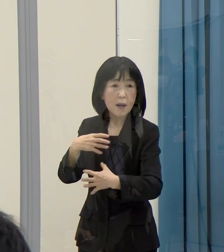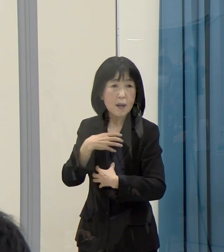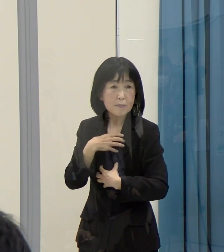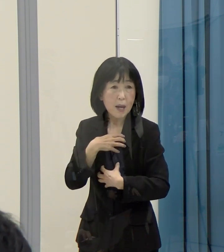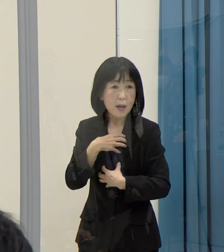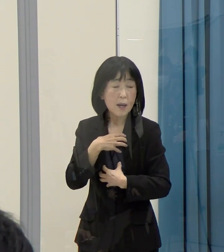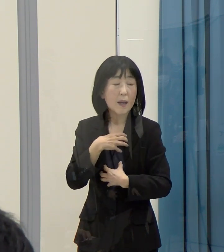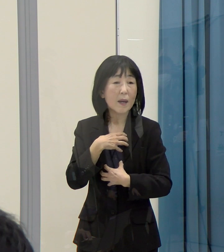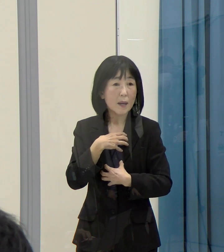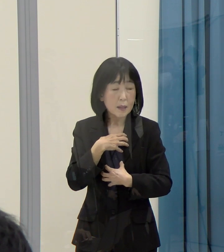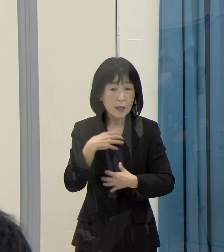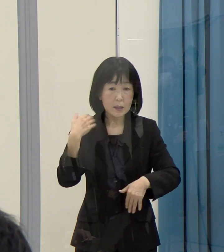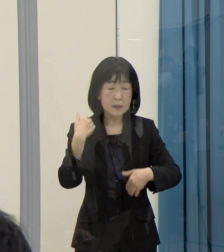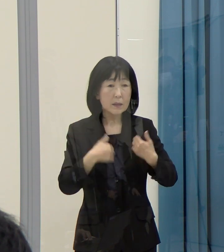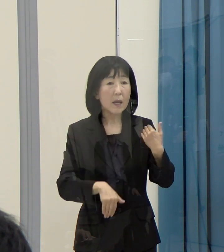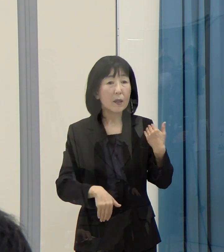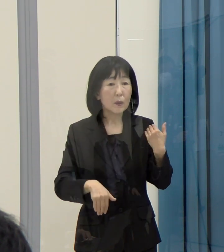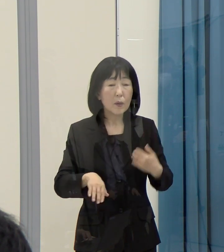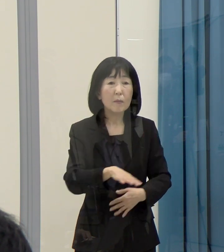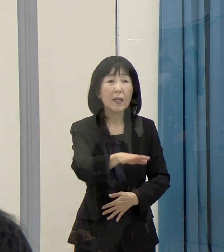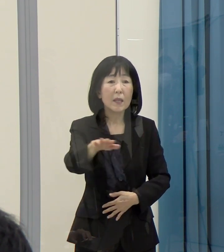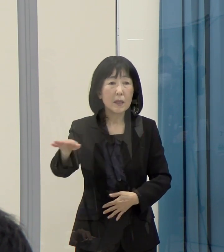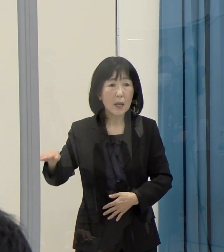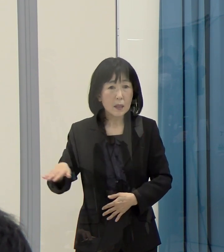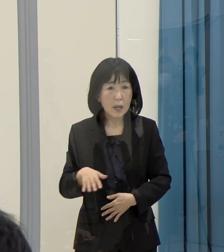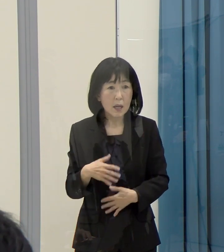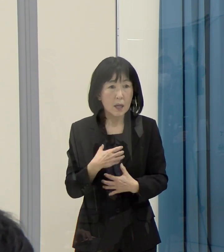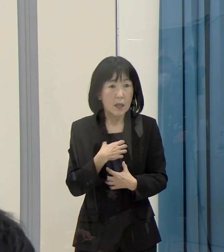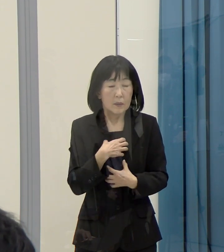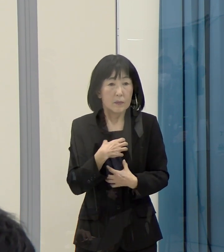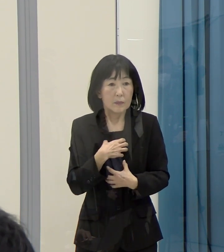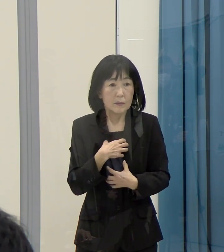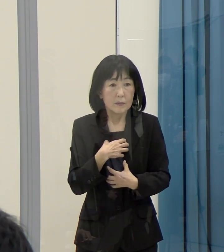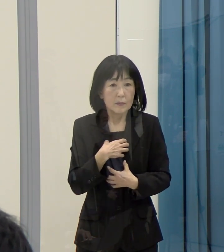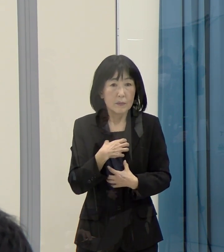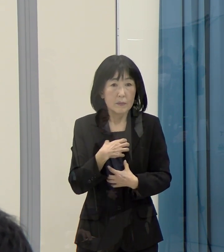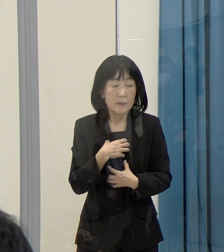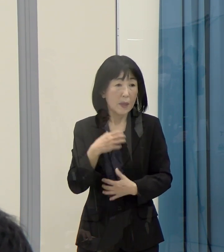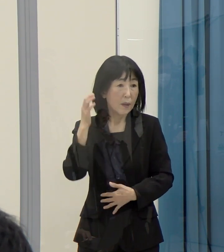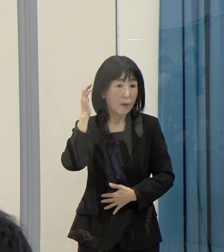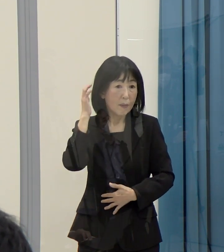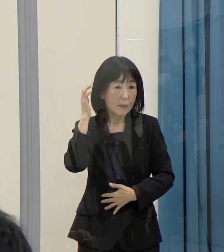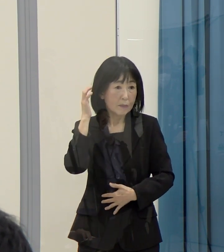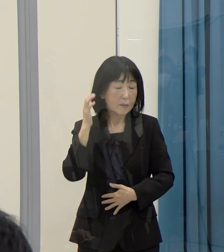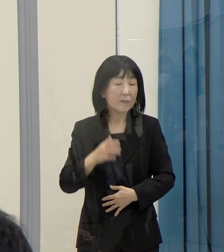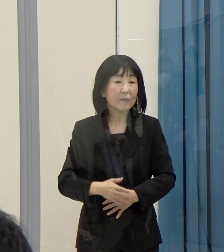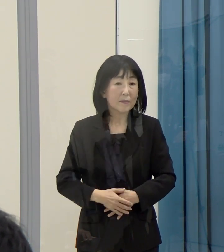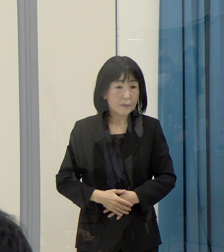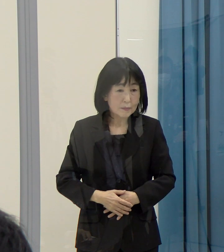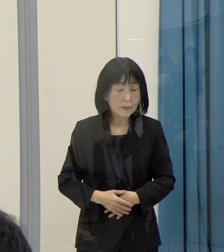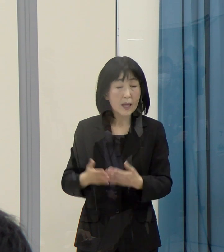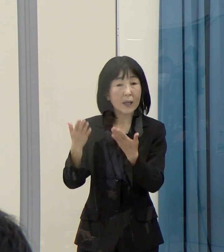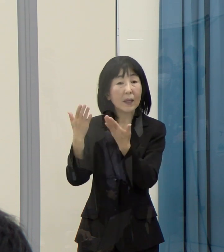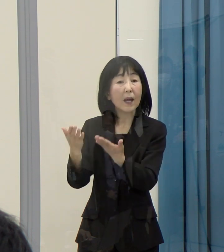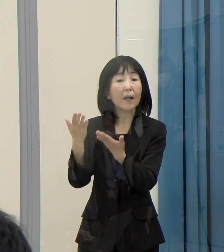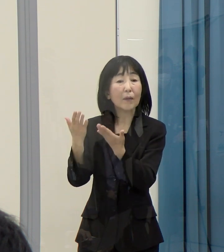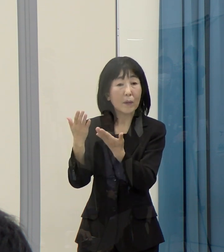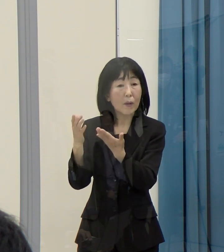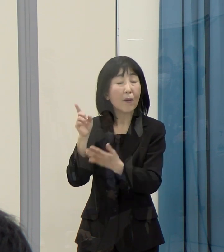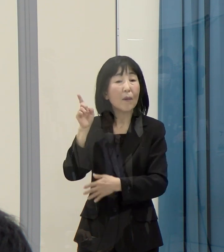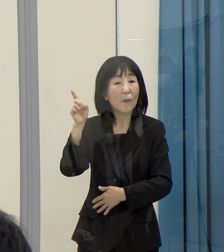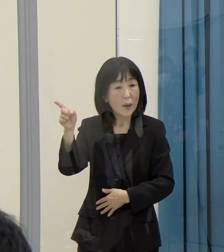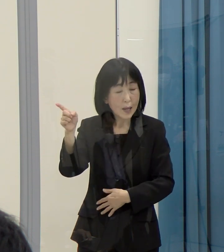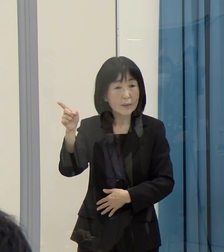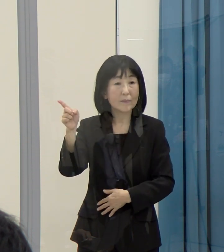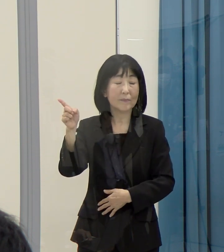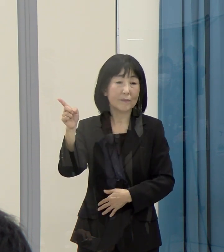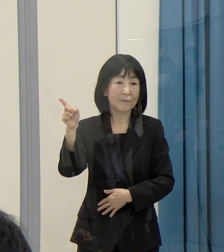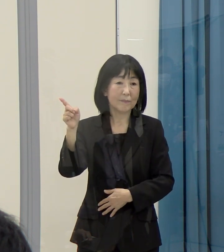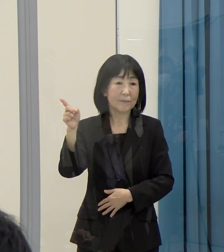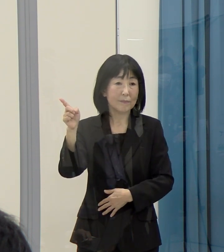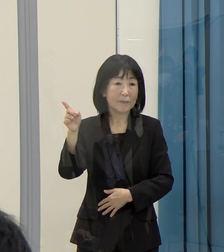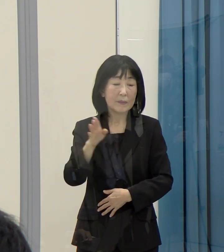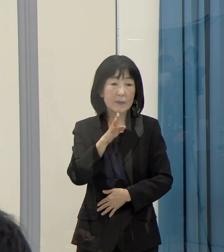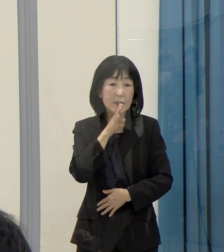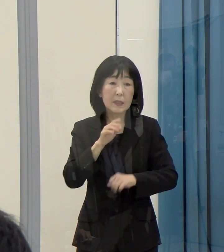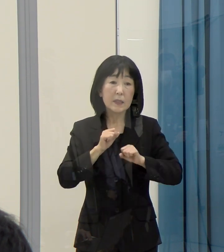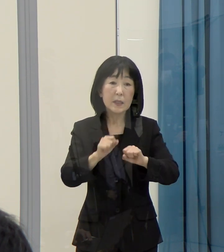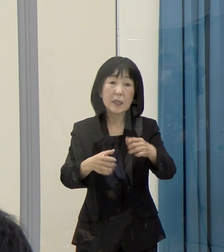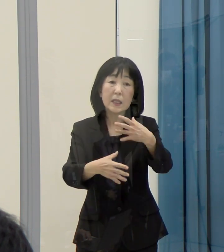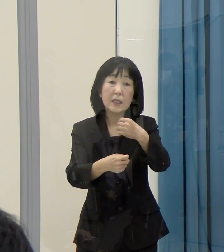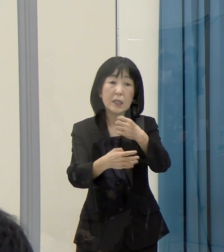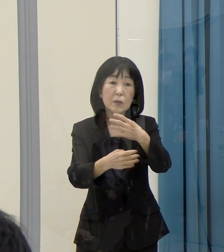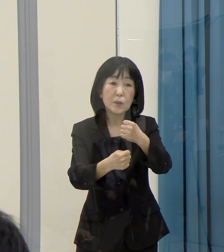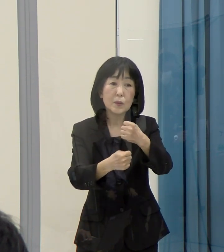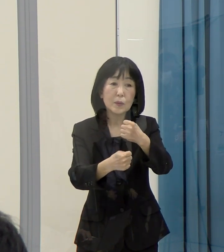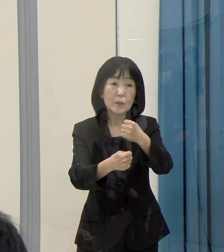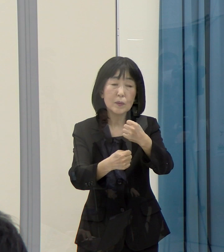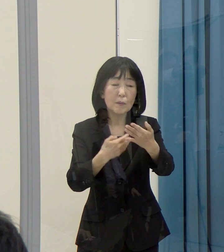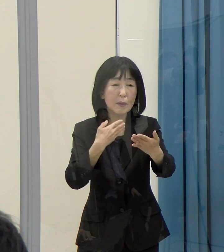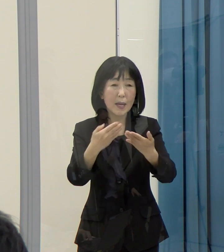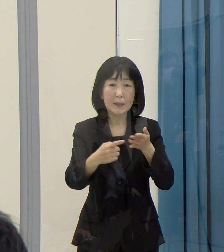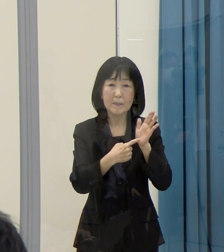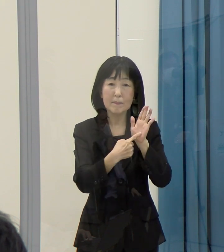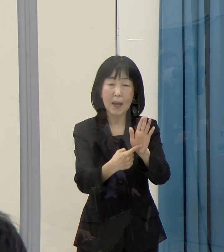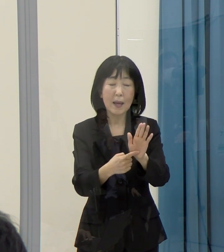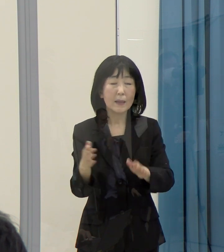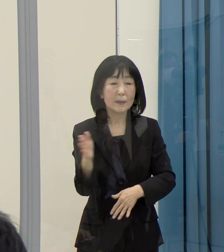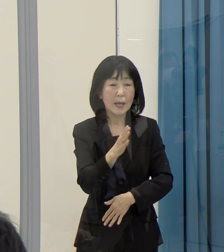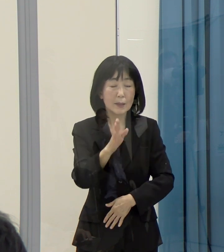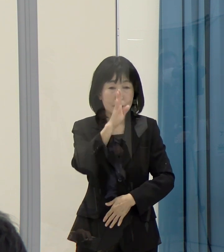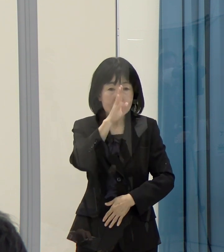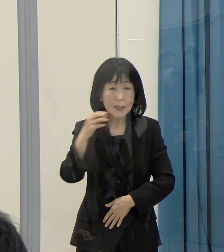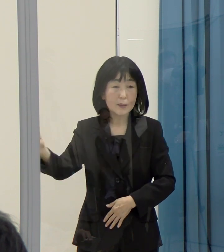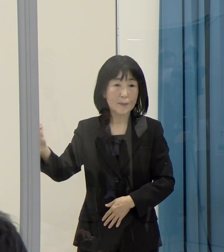学生の動揺にもつながることもあり、学校側としては、実施日については明らかにしてほしくないというご意向でした。